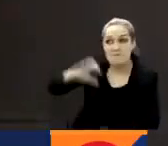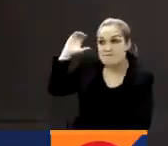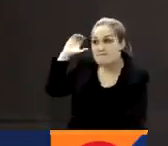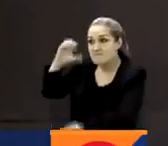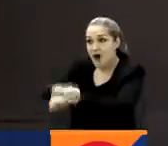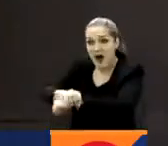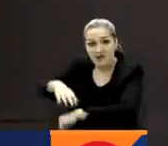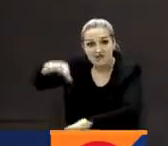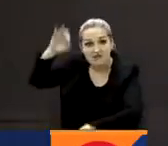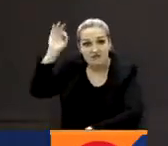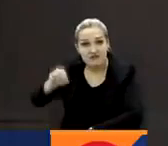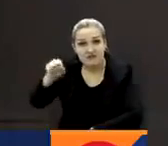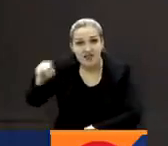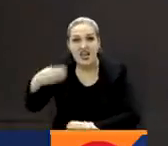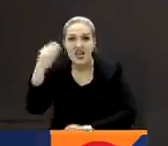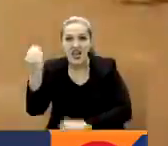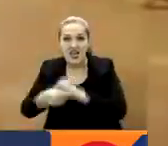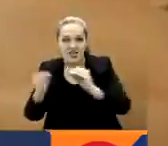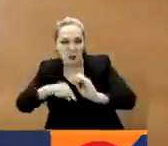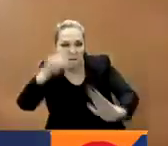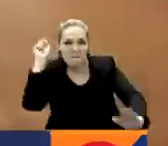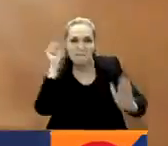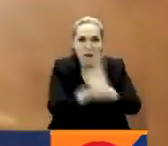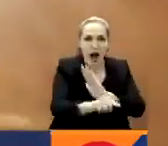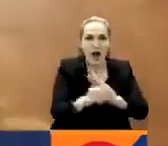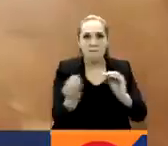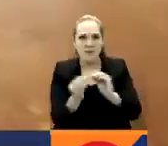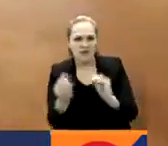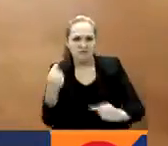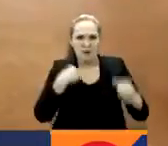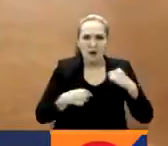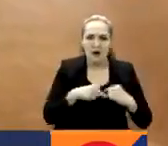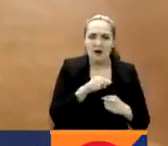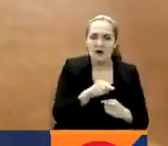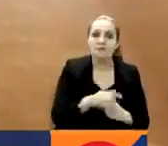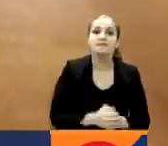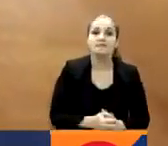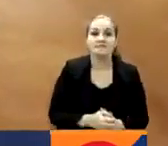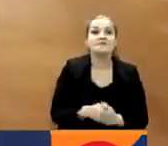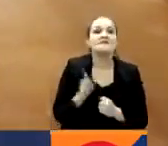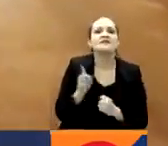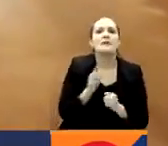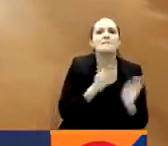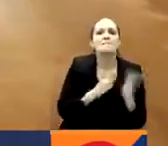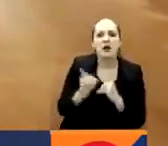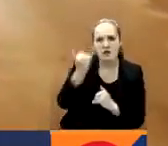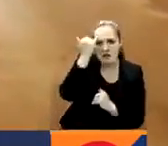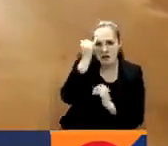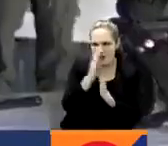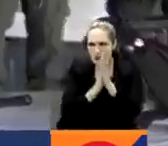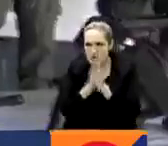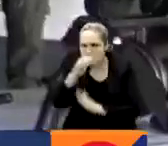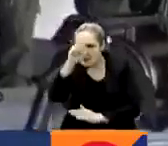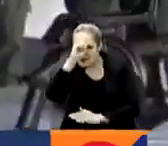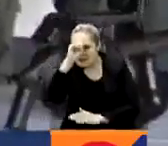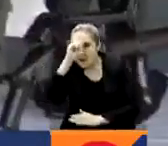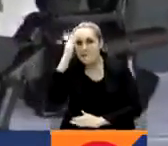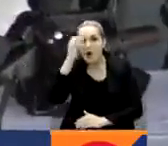A POLICíA OFRECE HASTA $100,000,000 A QUIEN BRINDE INFORMACIóN POR LA CAPTURA DE LOS RESPONSABLES MATERIAL DE LOS